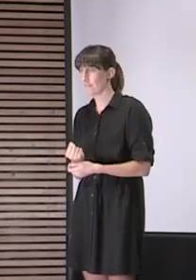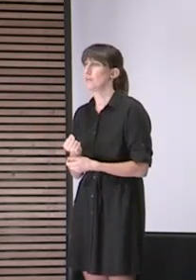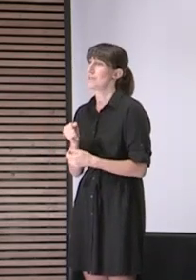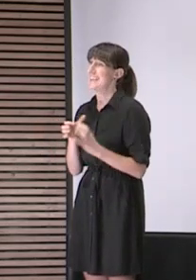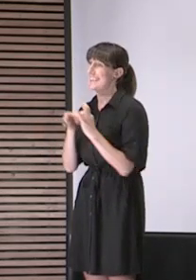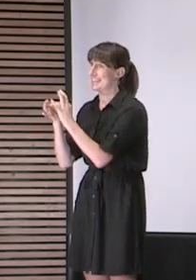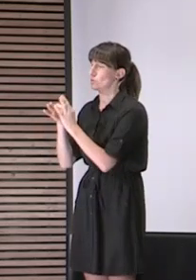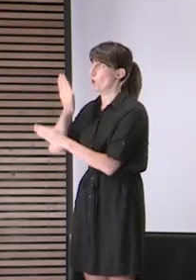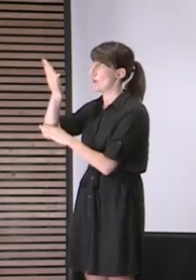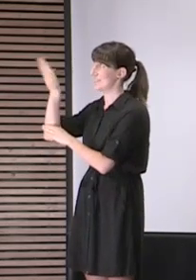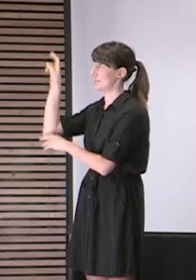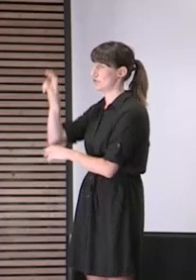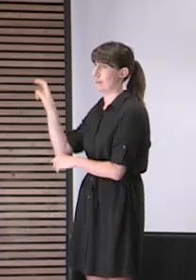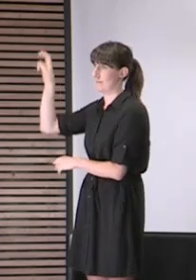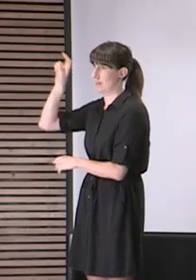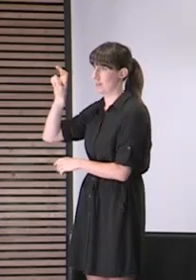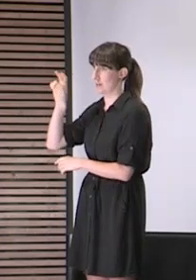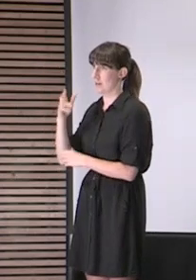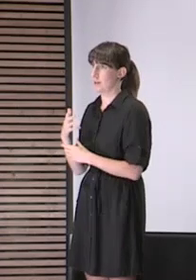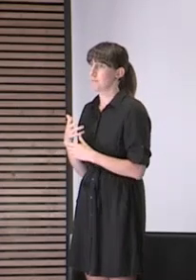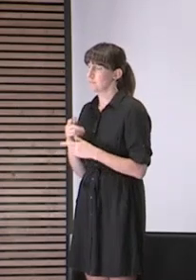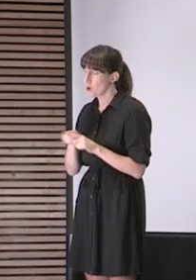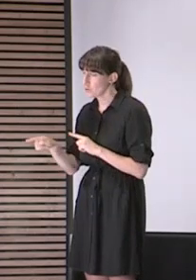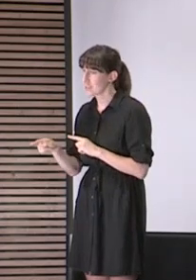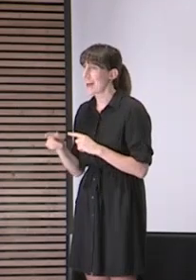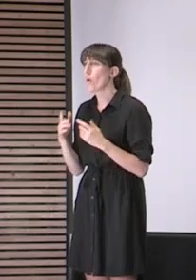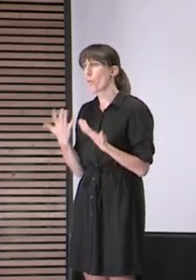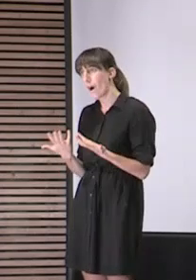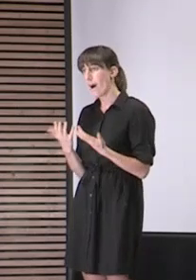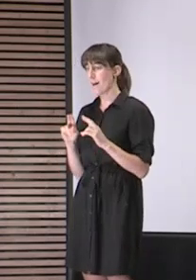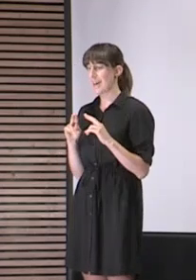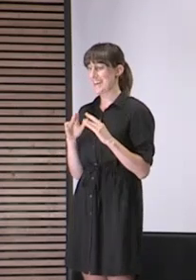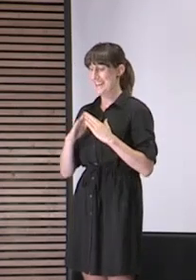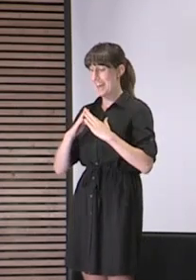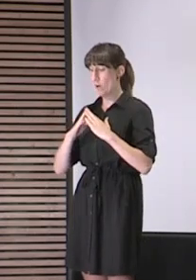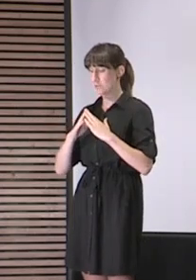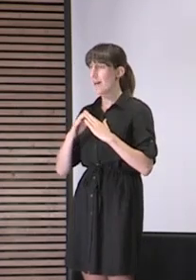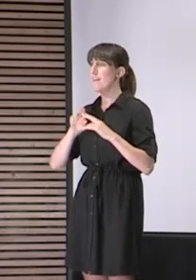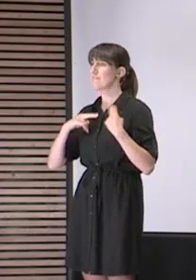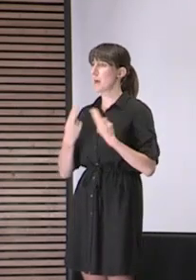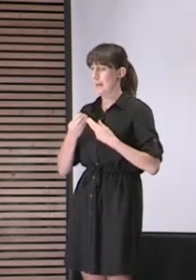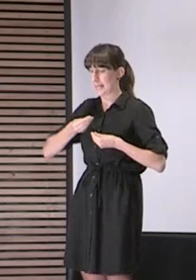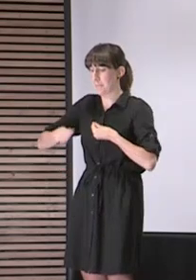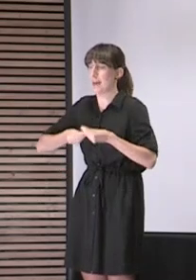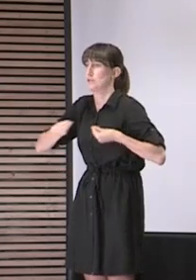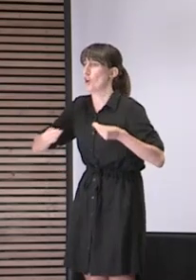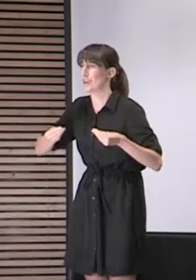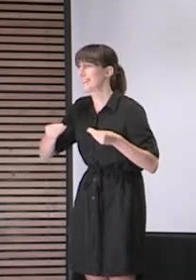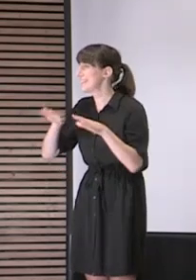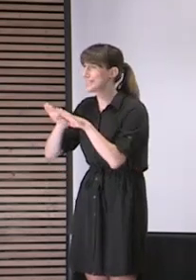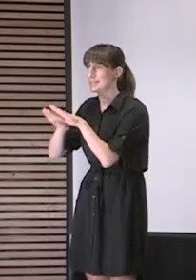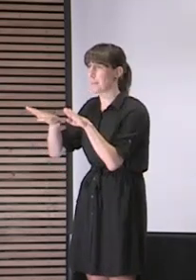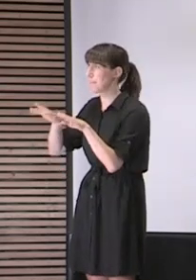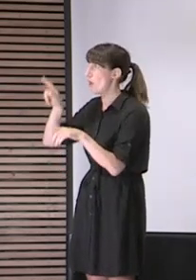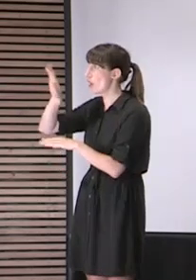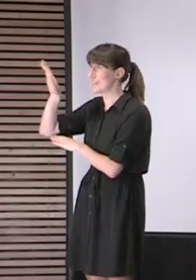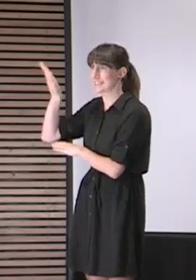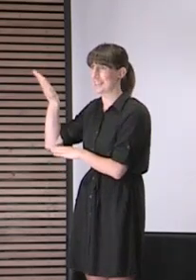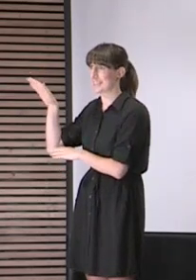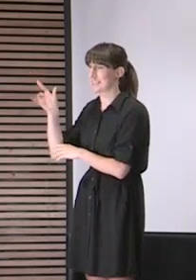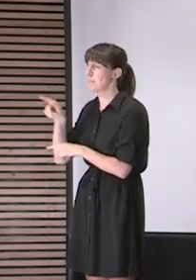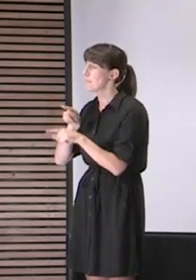incluso con esas pruebas más